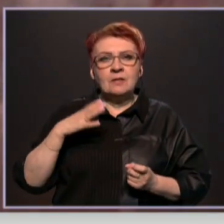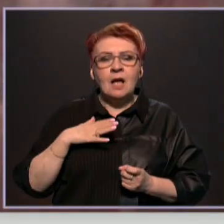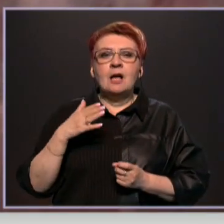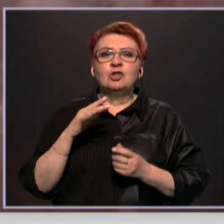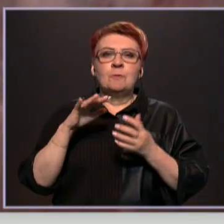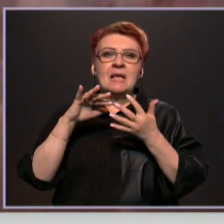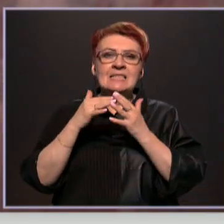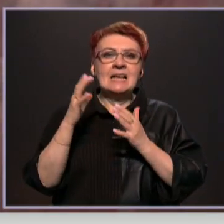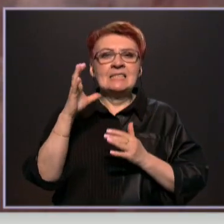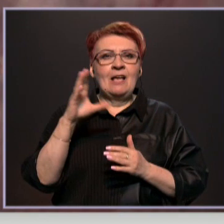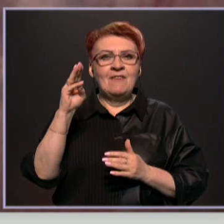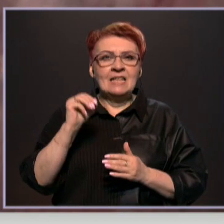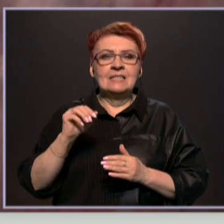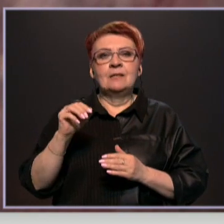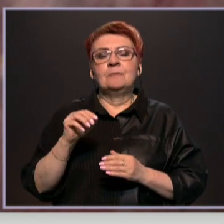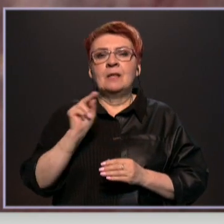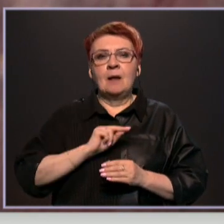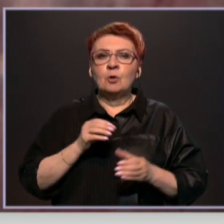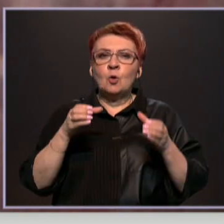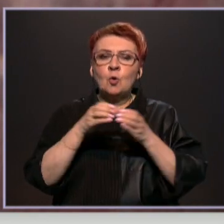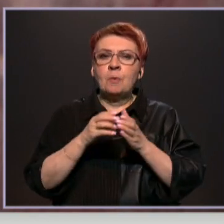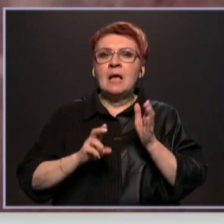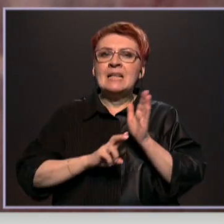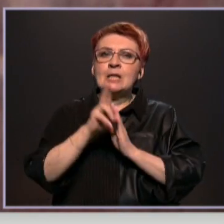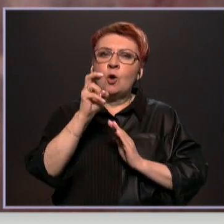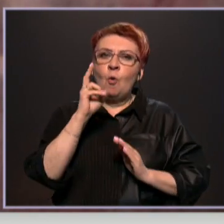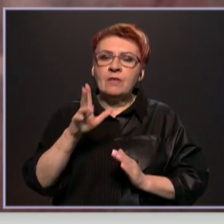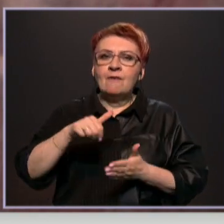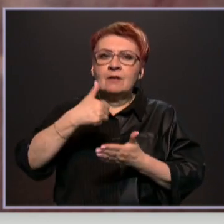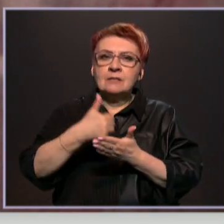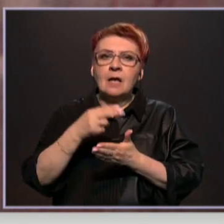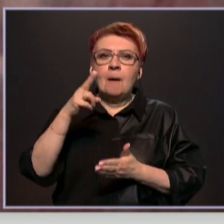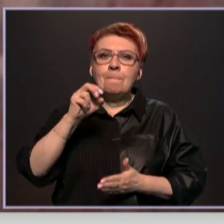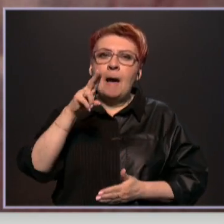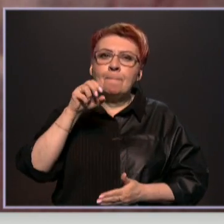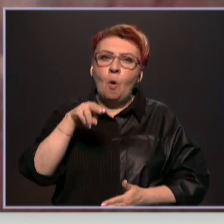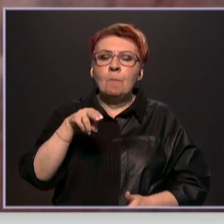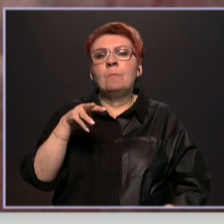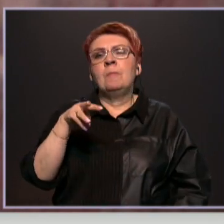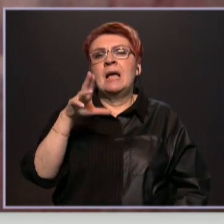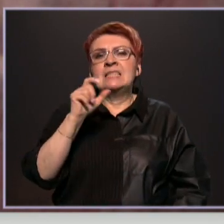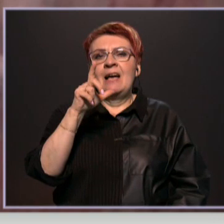сельсовете работает группа церковников возглавляемая попом заваренным товарищ начальник